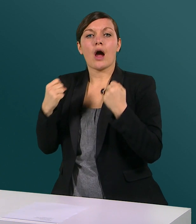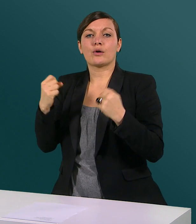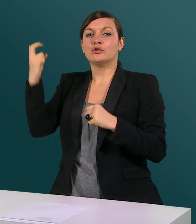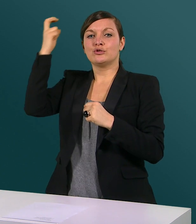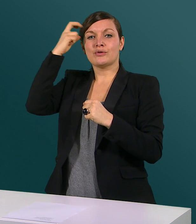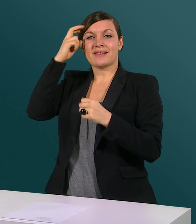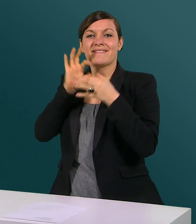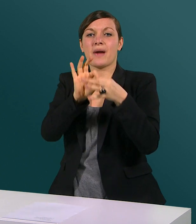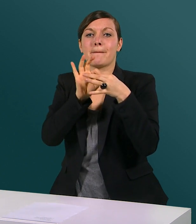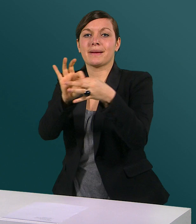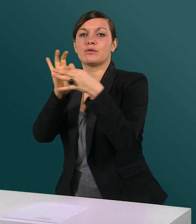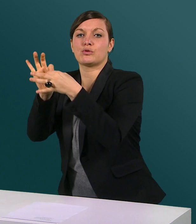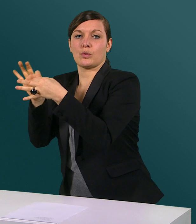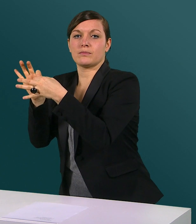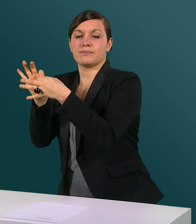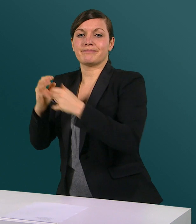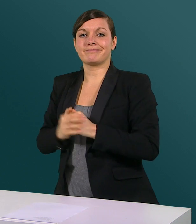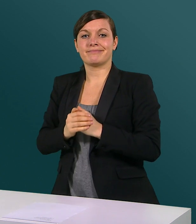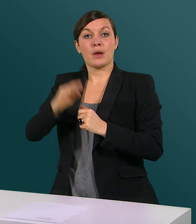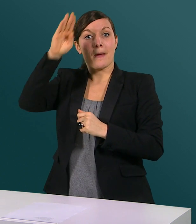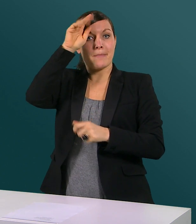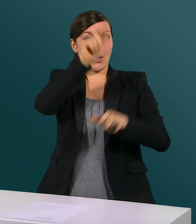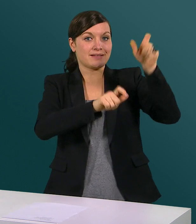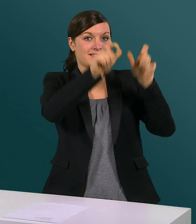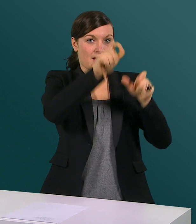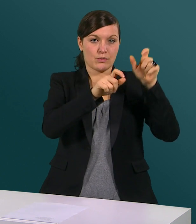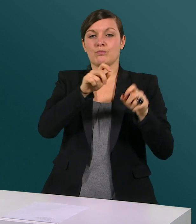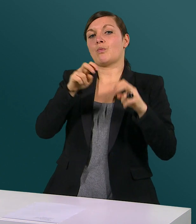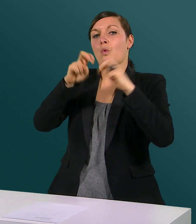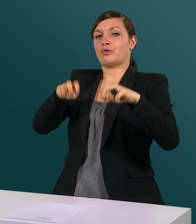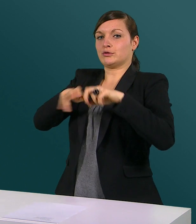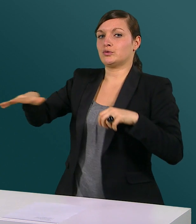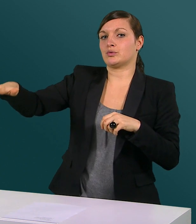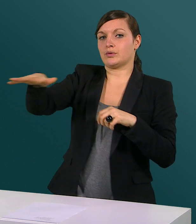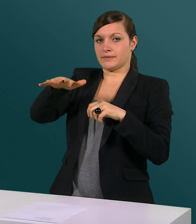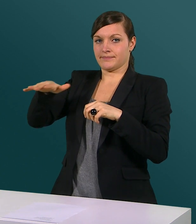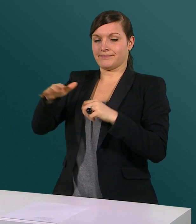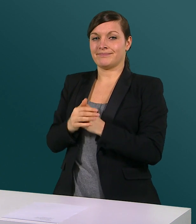Auch existiert eine starke Studentenverbindung. Die Polizei untersucht weiter.